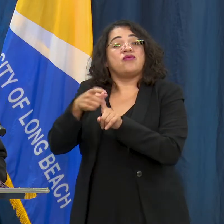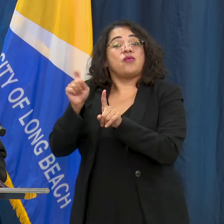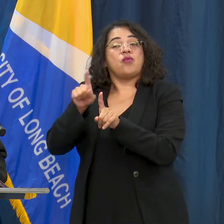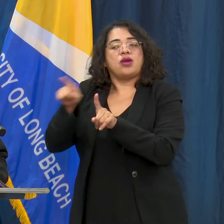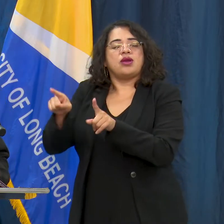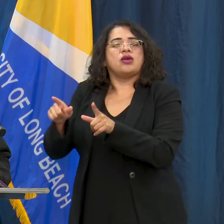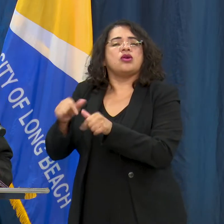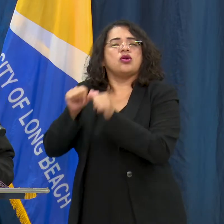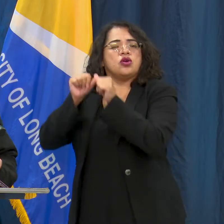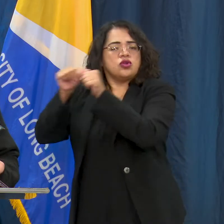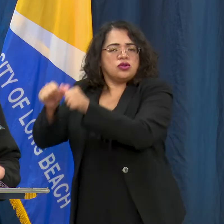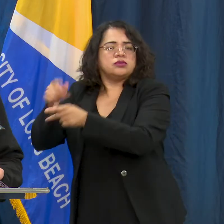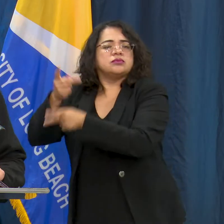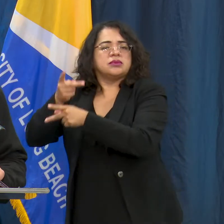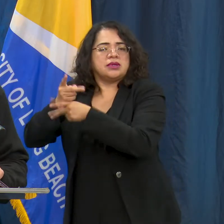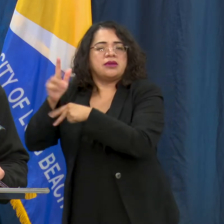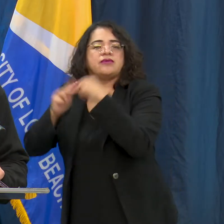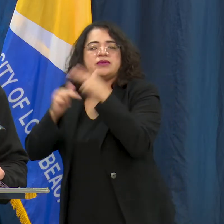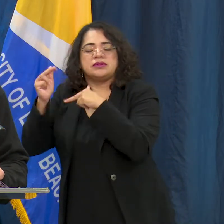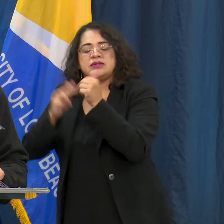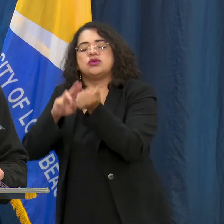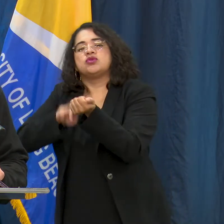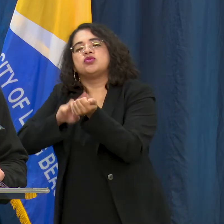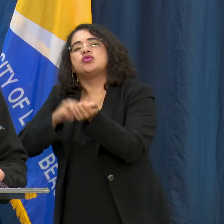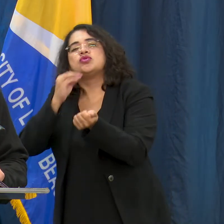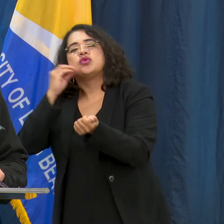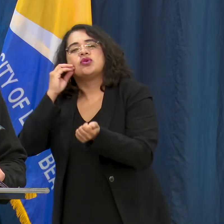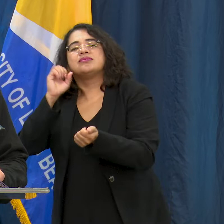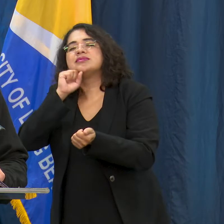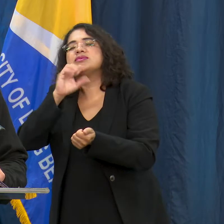sido asociado zkn centros de infirmary Adel Argo Plaza